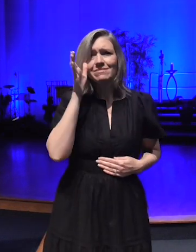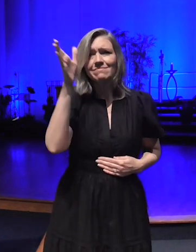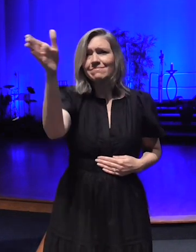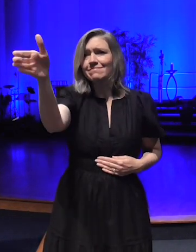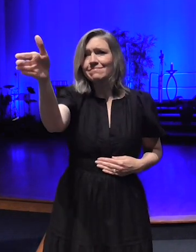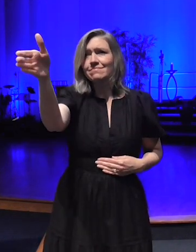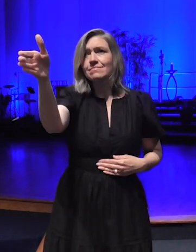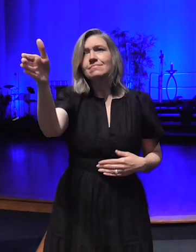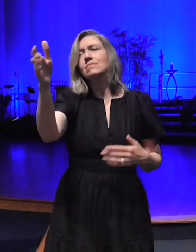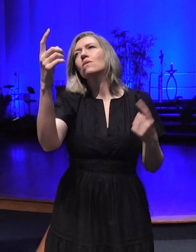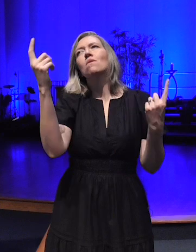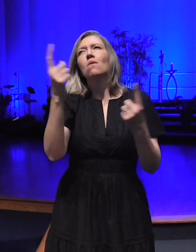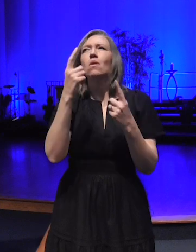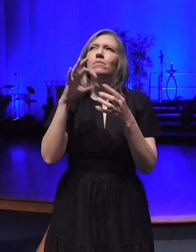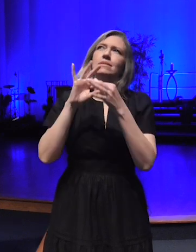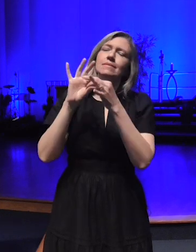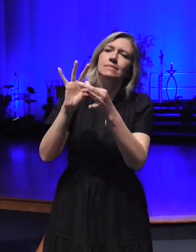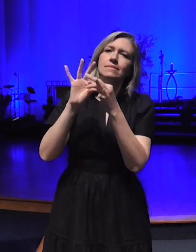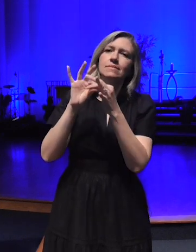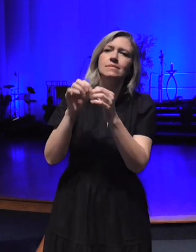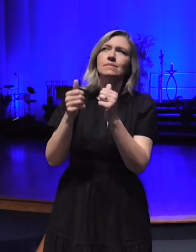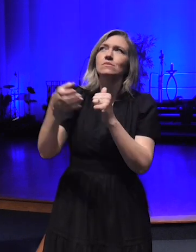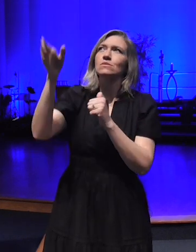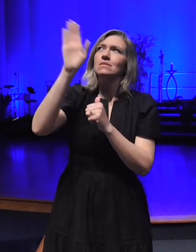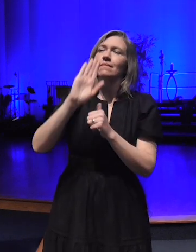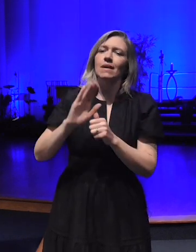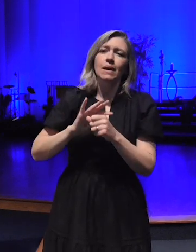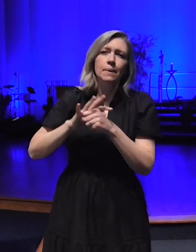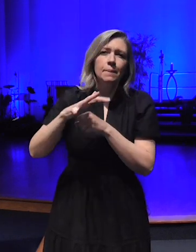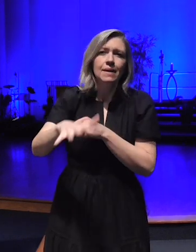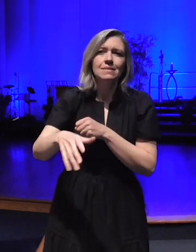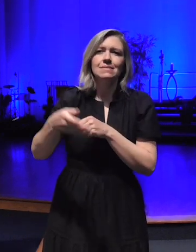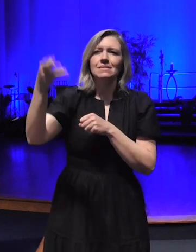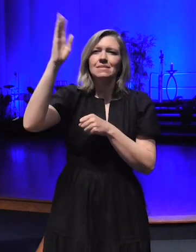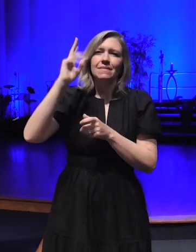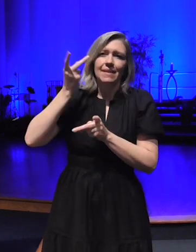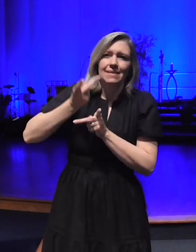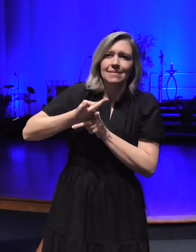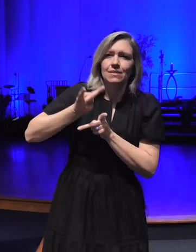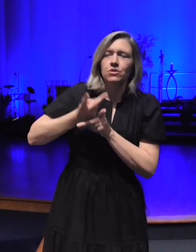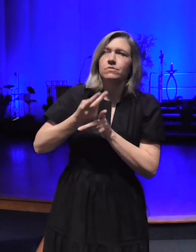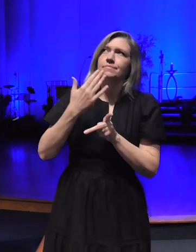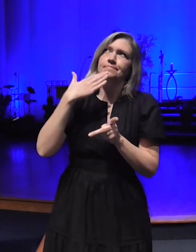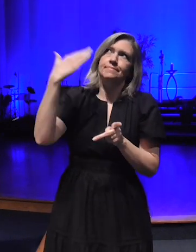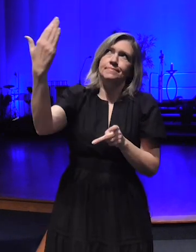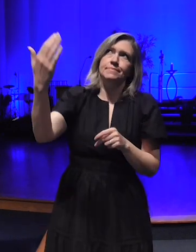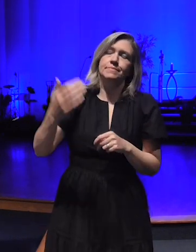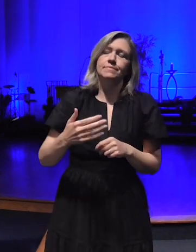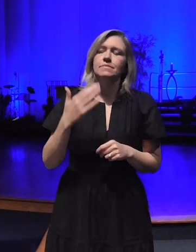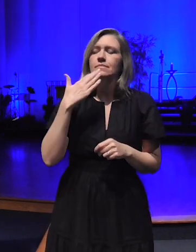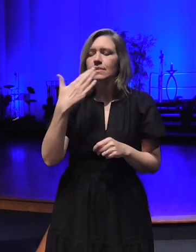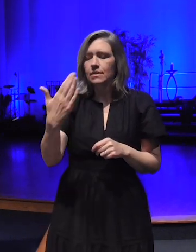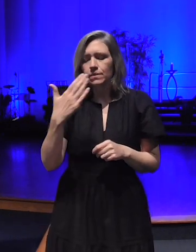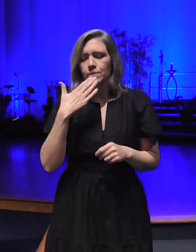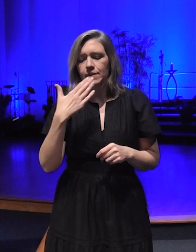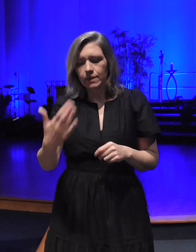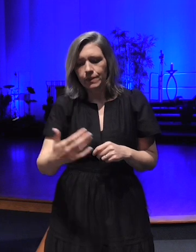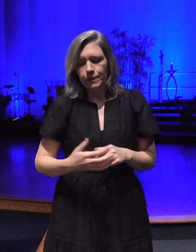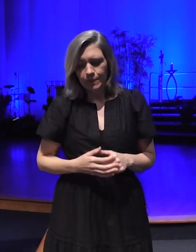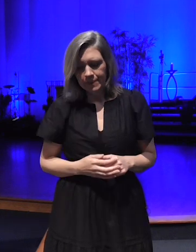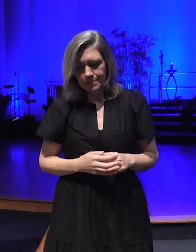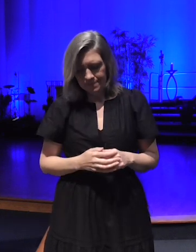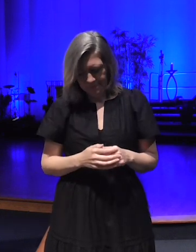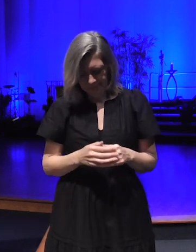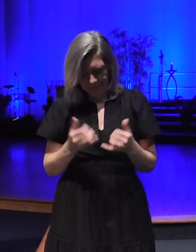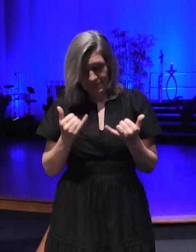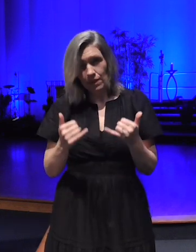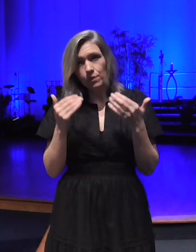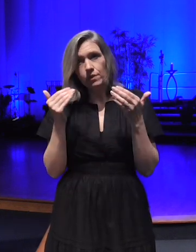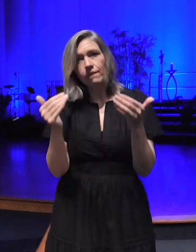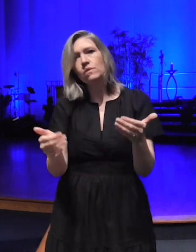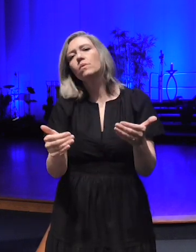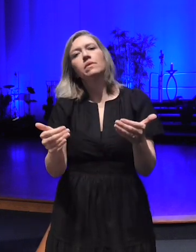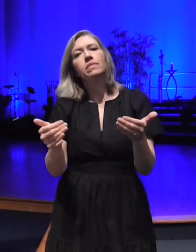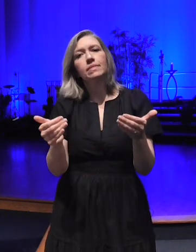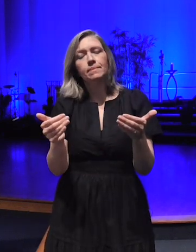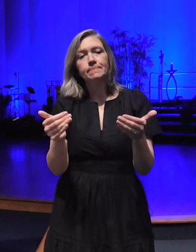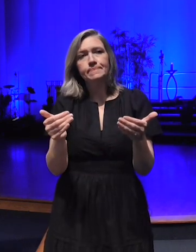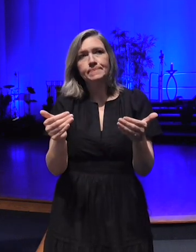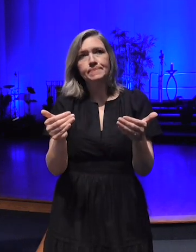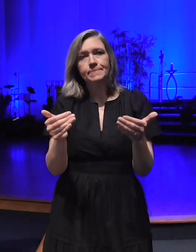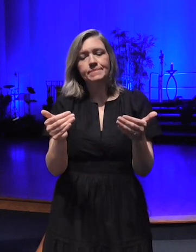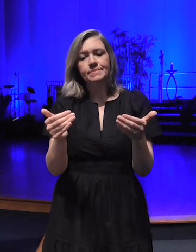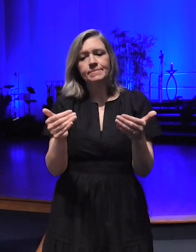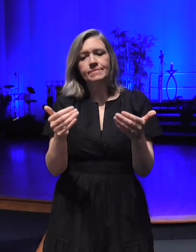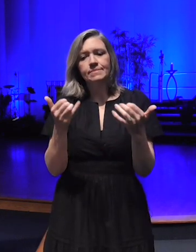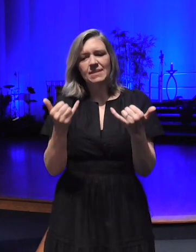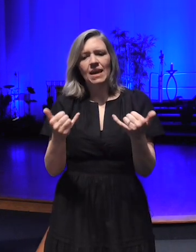tu Divina abundancia y Cuidado gracias gracias gracias salgo ahora para impartir el